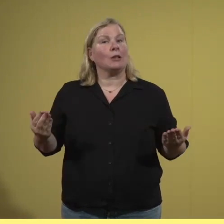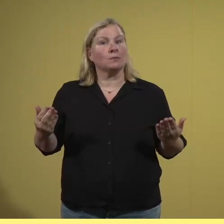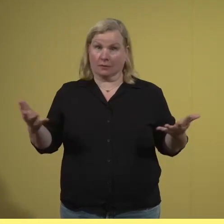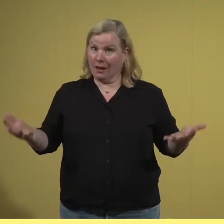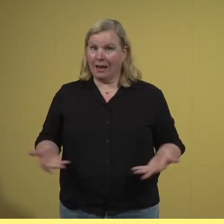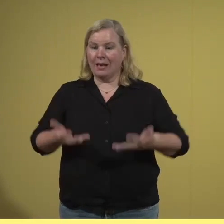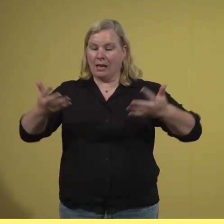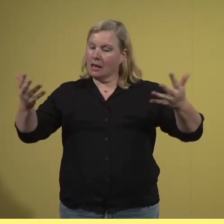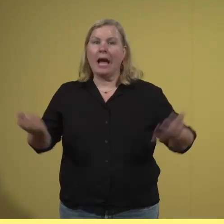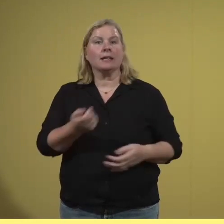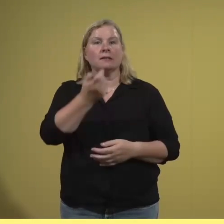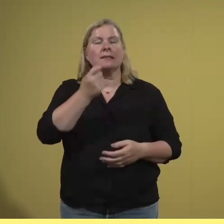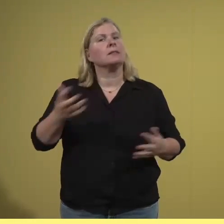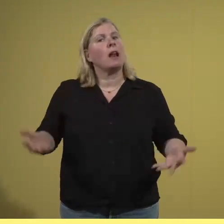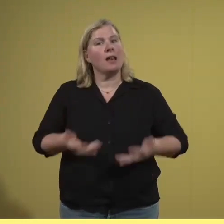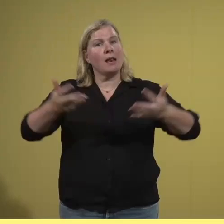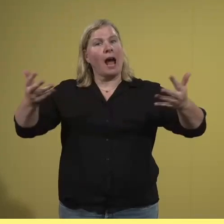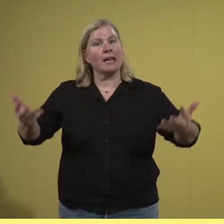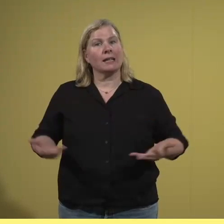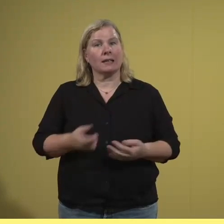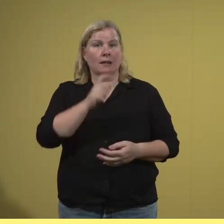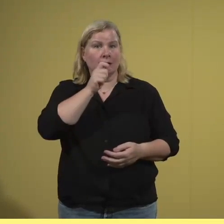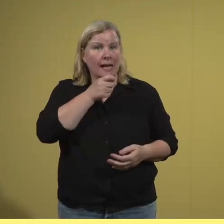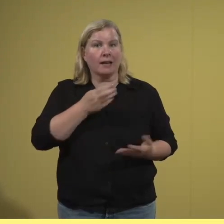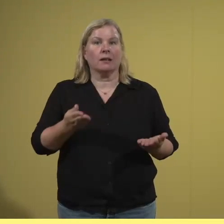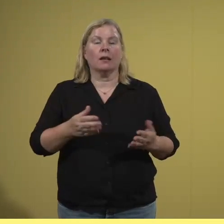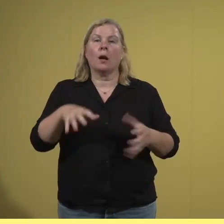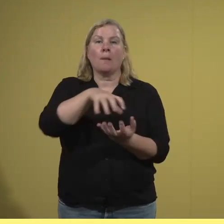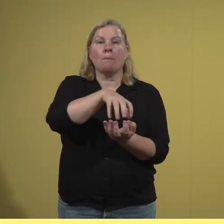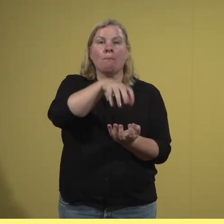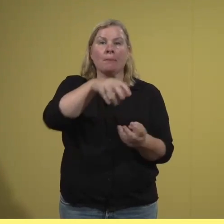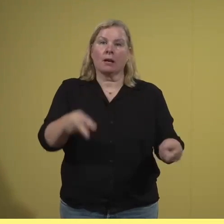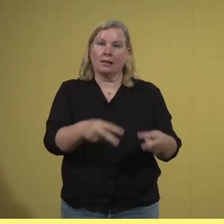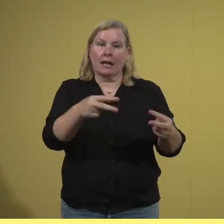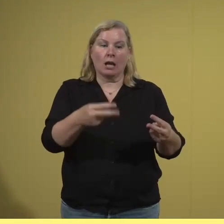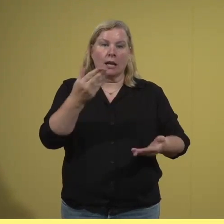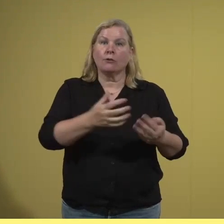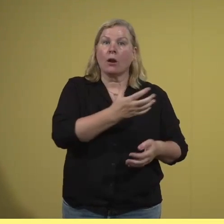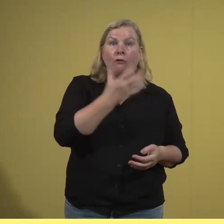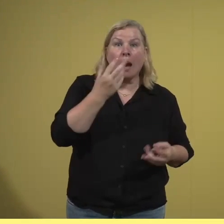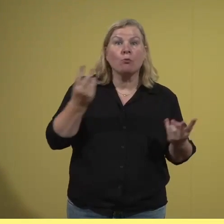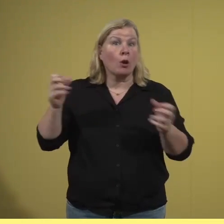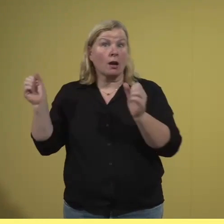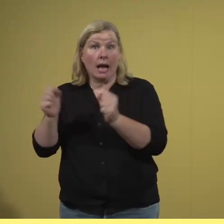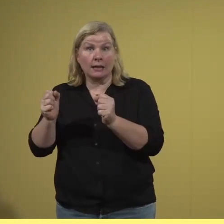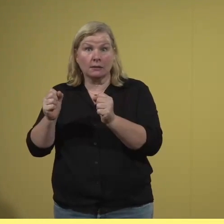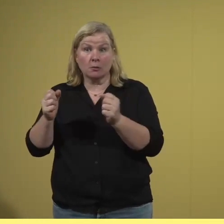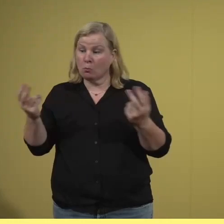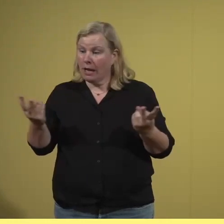Also ein leichtes Essen, ein leichter Snack. Paprikasalat, entweder warm oder etwas abkühlen lassen, kalt.